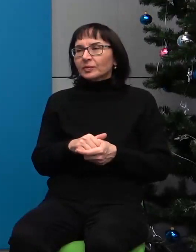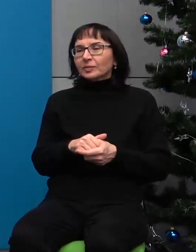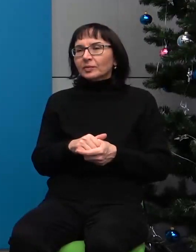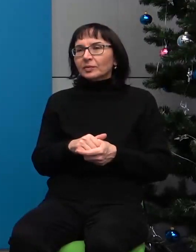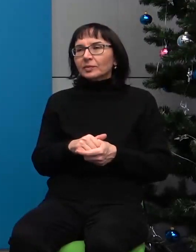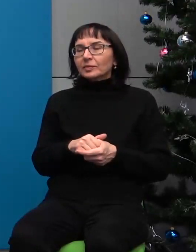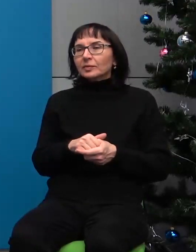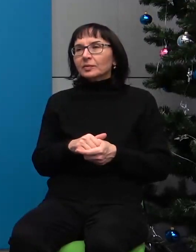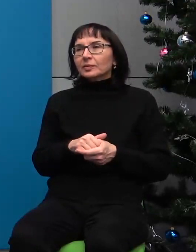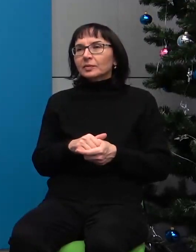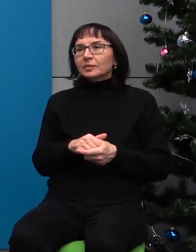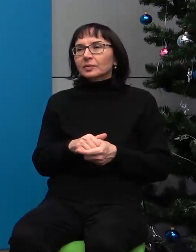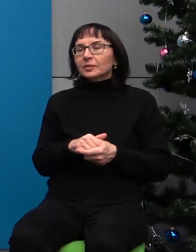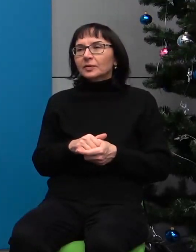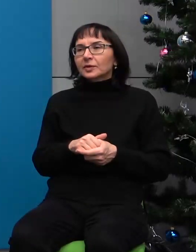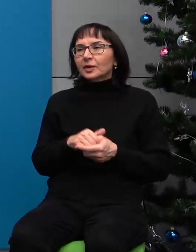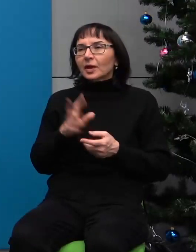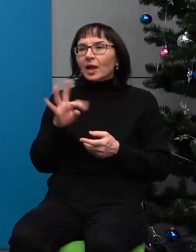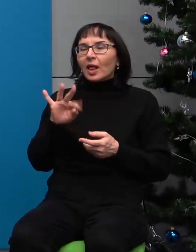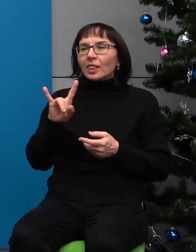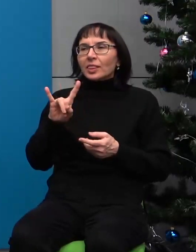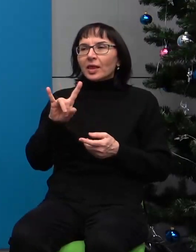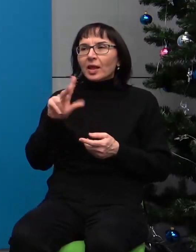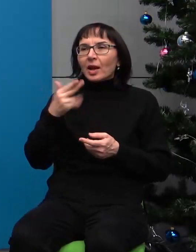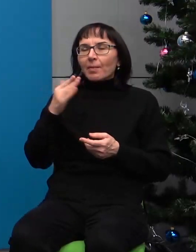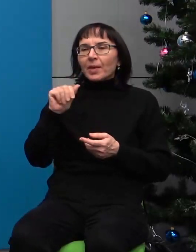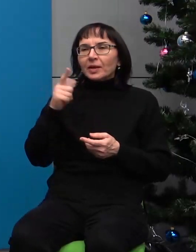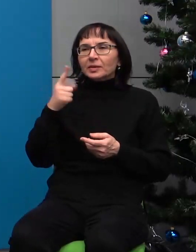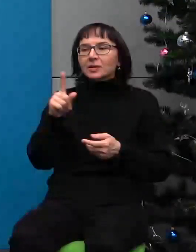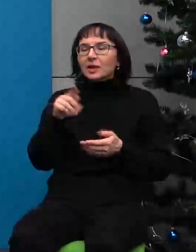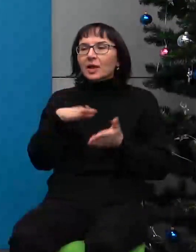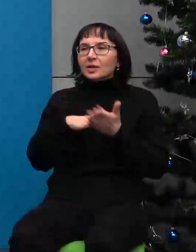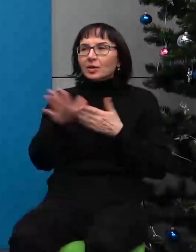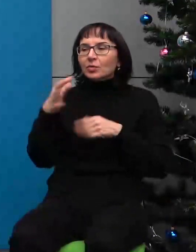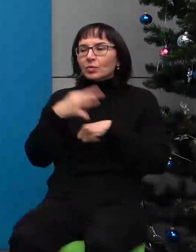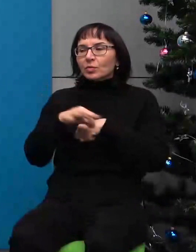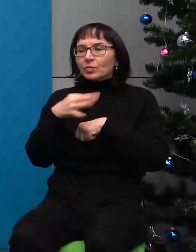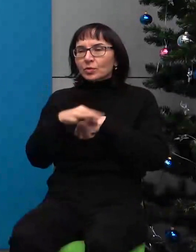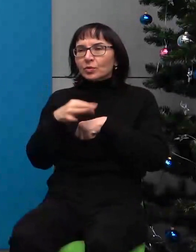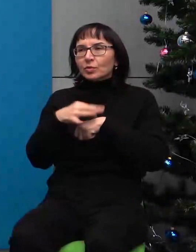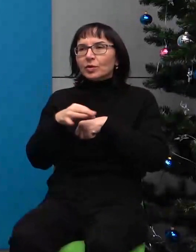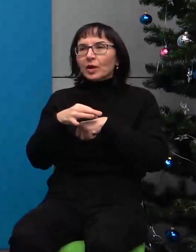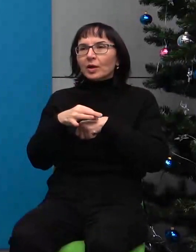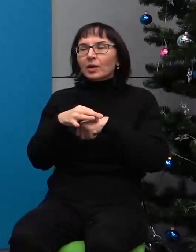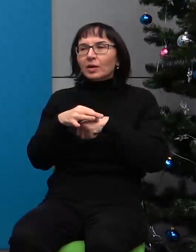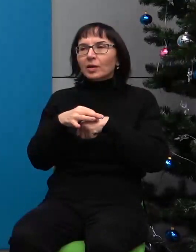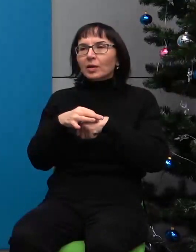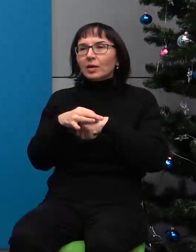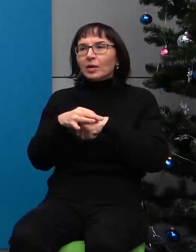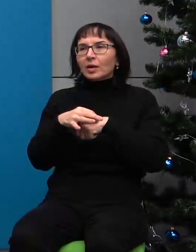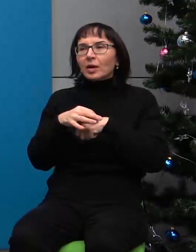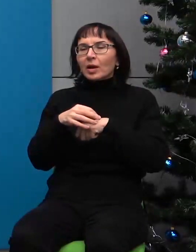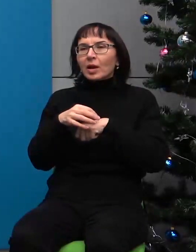Z Tyrmandem zacząłeś fiktować już na studiach, tak? Magisterka twoja? Coś o Tyrmandzie była, dobrze pamiętam?